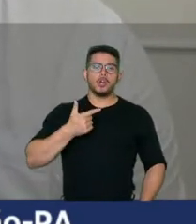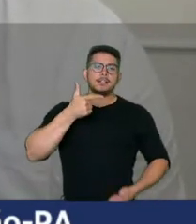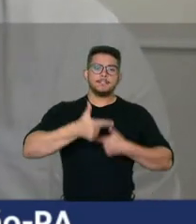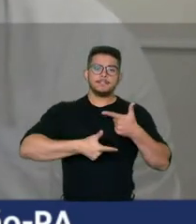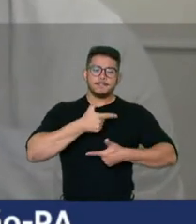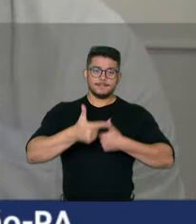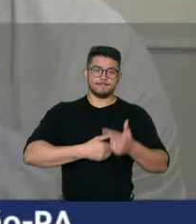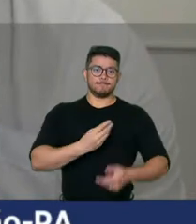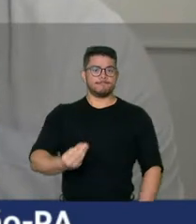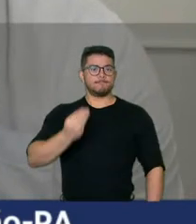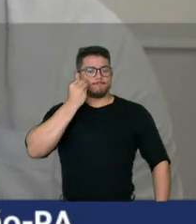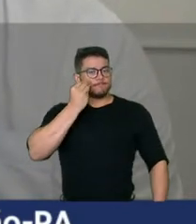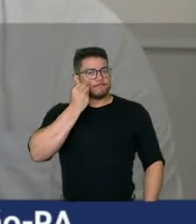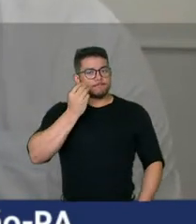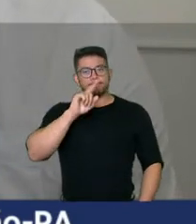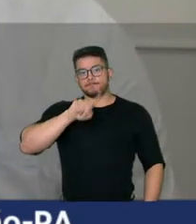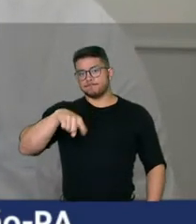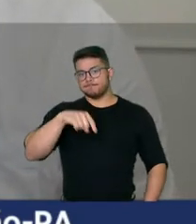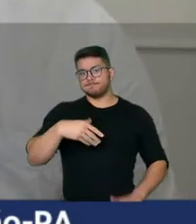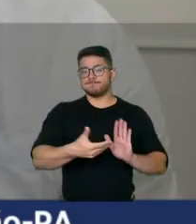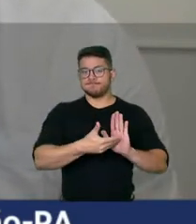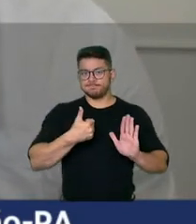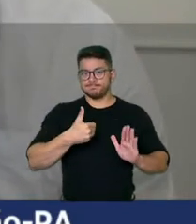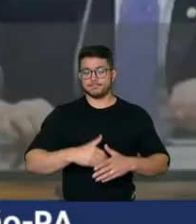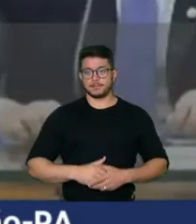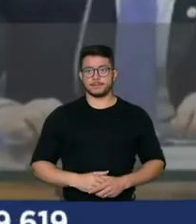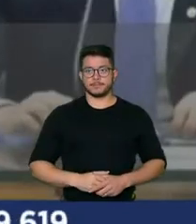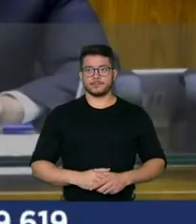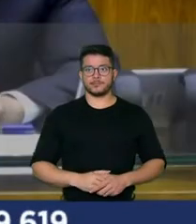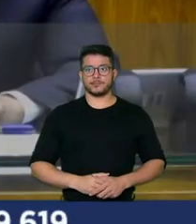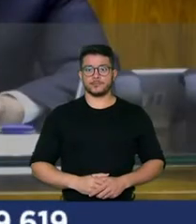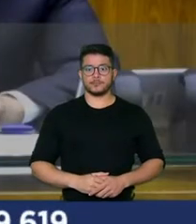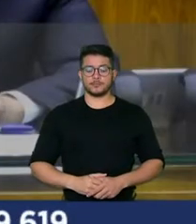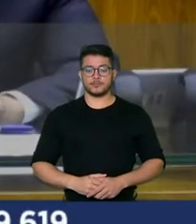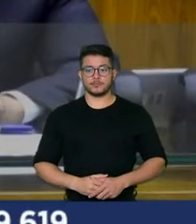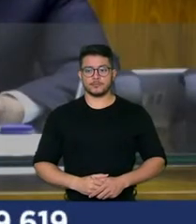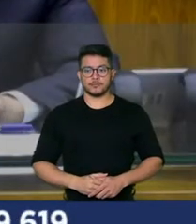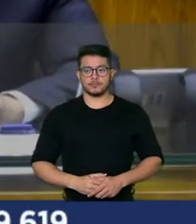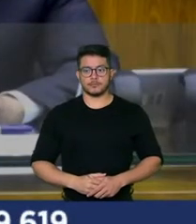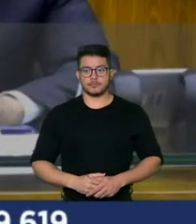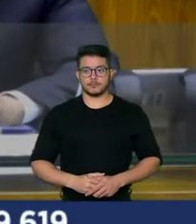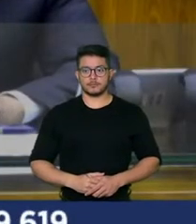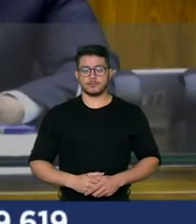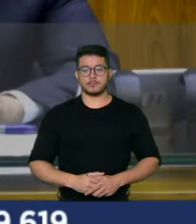NÓS VAMOS TRABALHAR NA CAMA. DERRUBAR OS VETOS. [PRESIDENTE]: OBRIGADO DEPUTADO. OBRIGADO